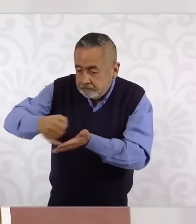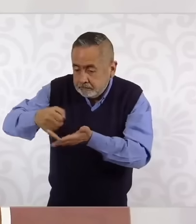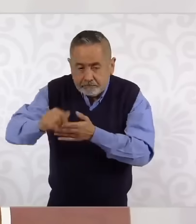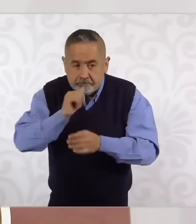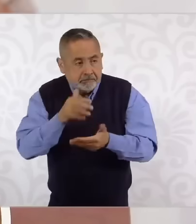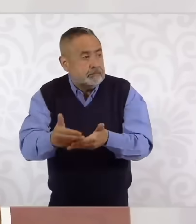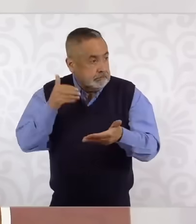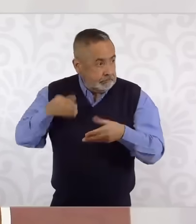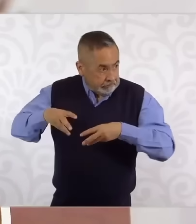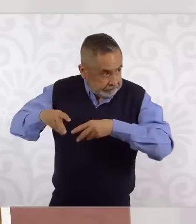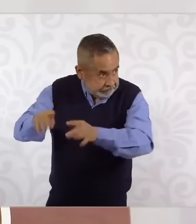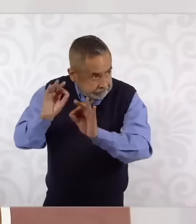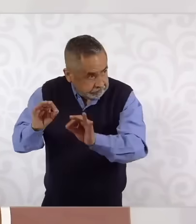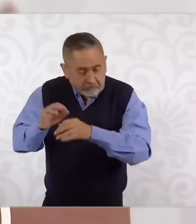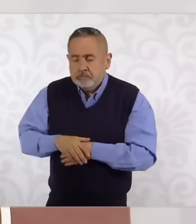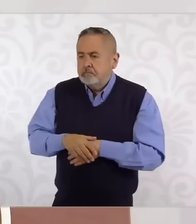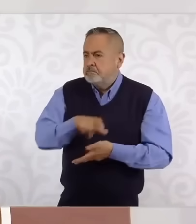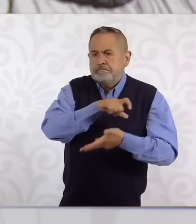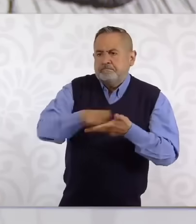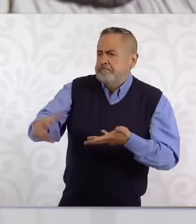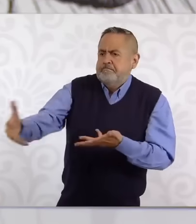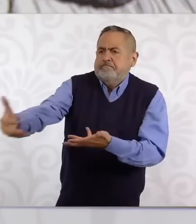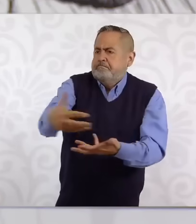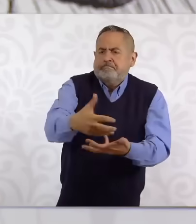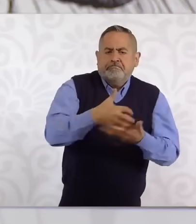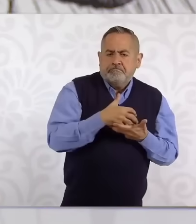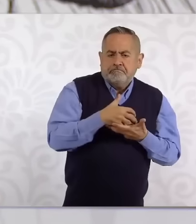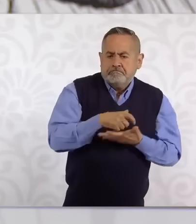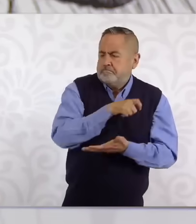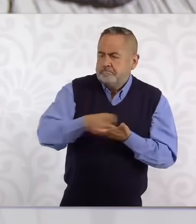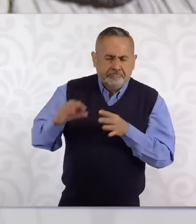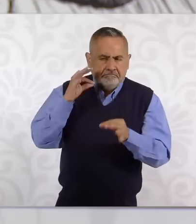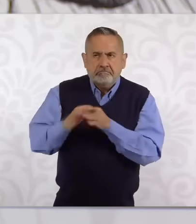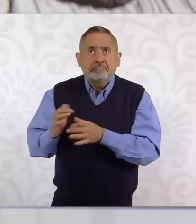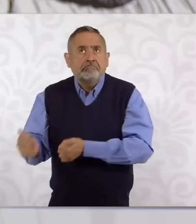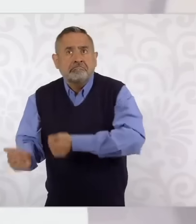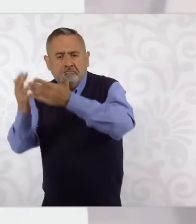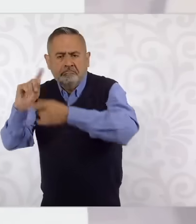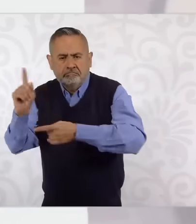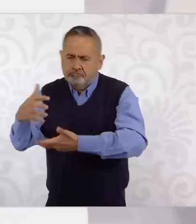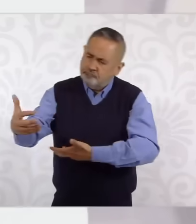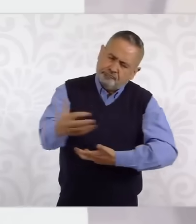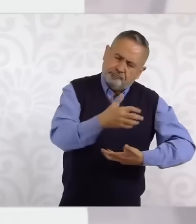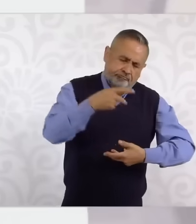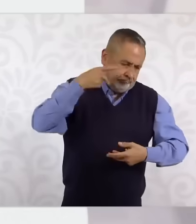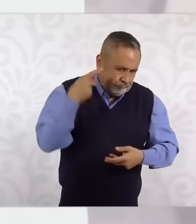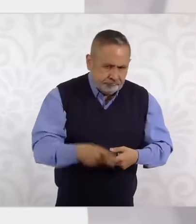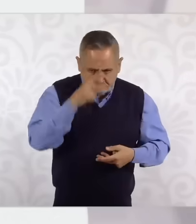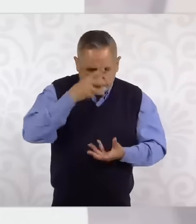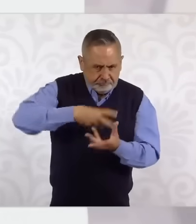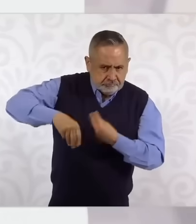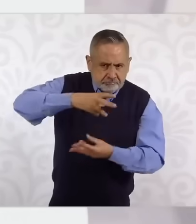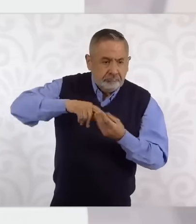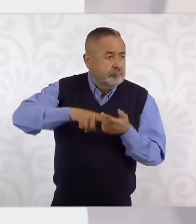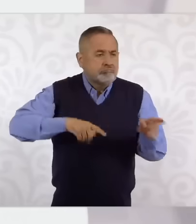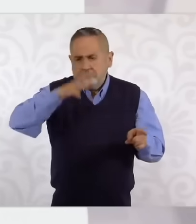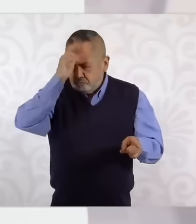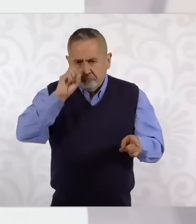que ellos compren la cosecha mexicana antes de importar maíz y están de acuerdo. Nada más tienen